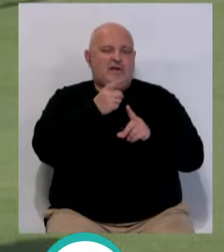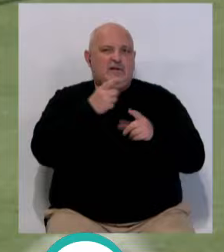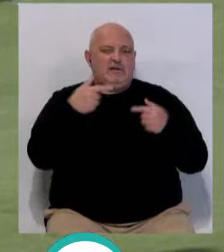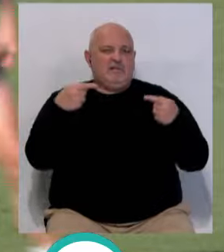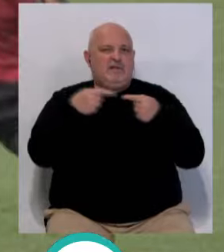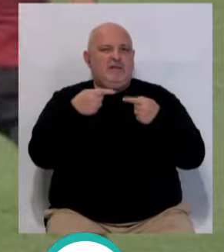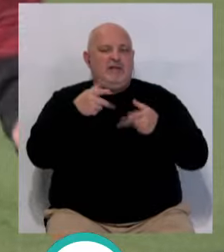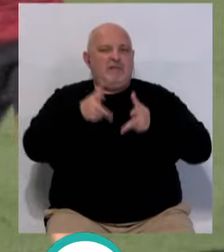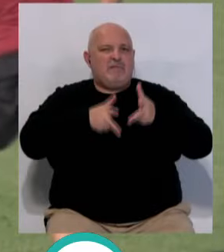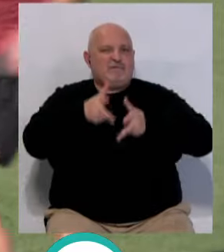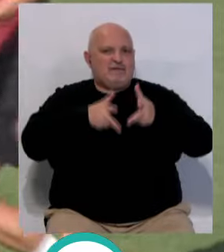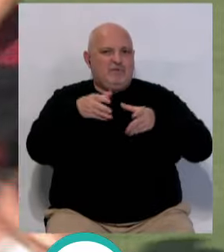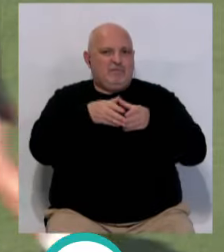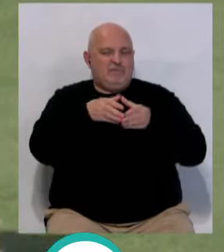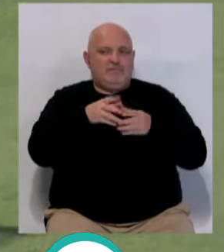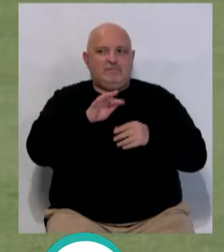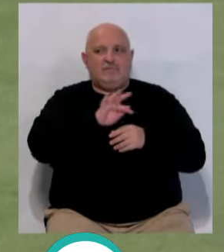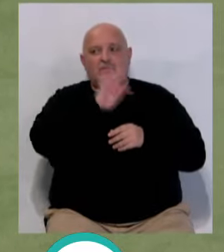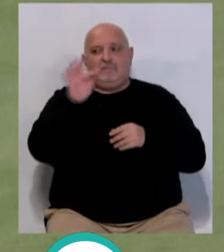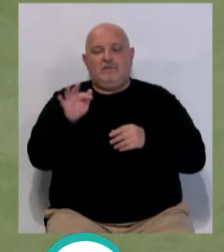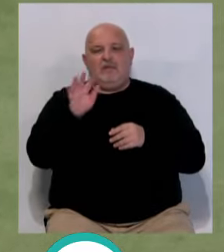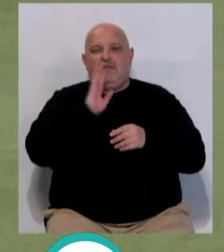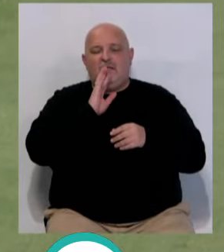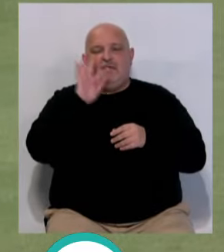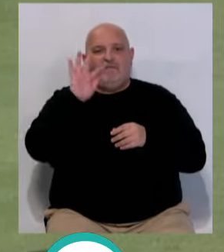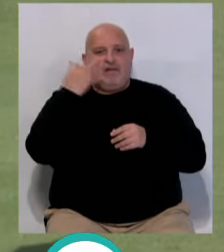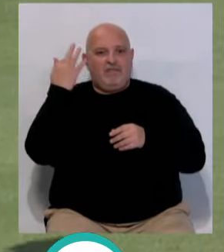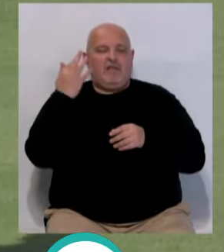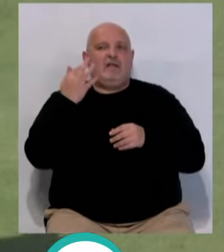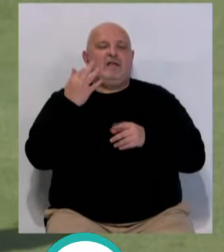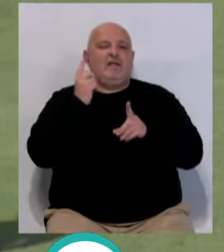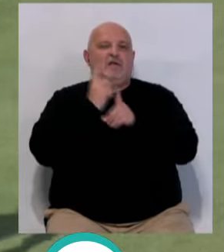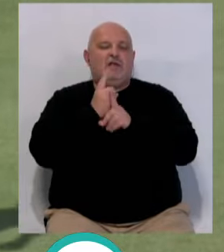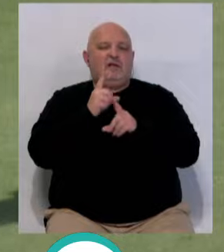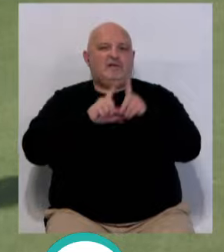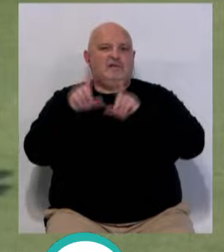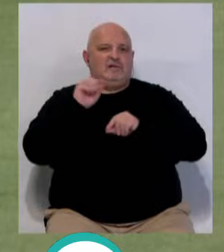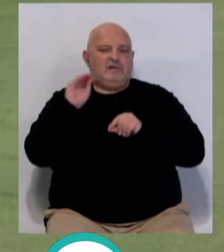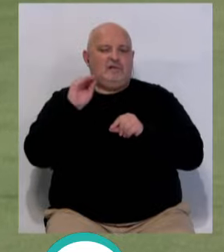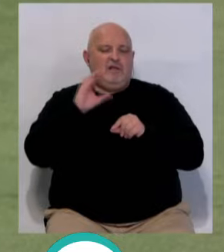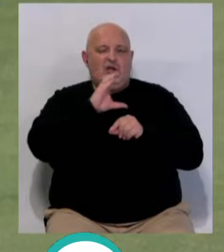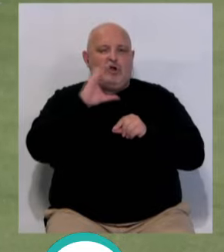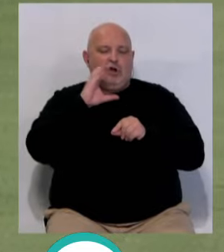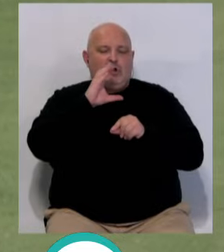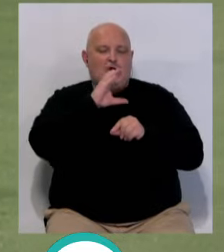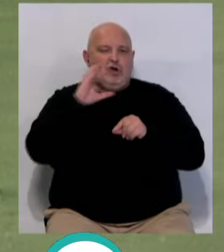de euscadi y también posteriormente en Francia ante la selección de Costa de marf es un jugador